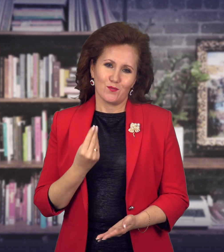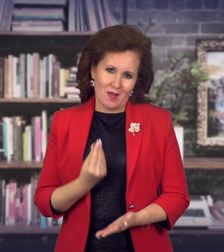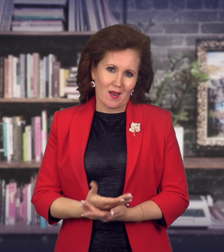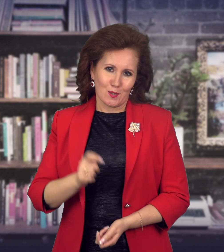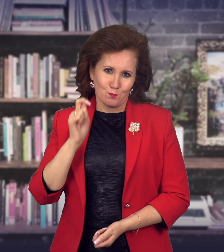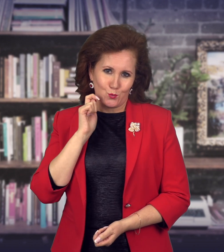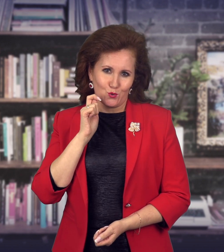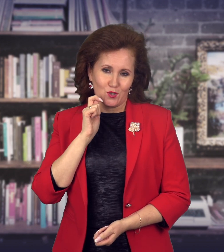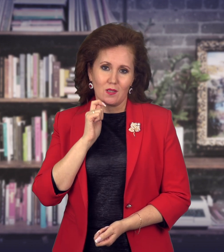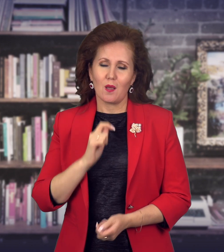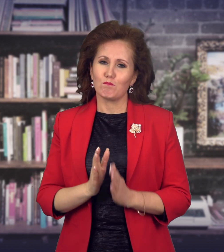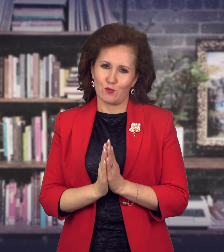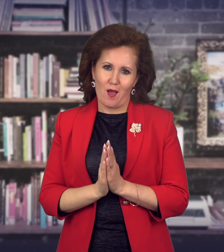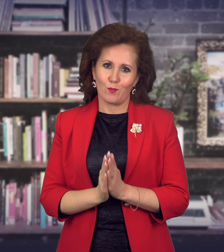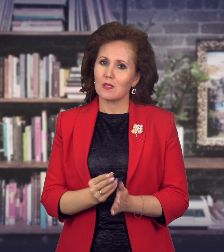Дорогие мужчины!